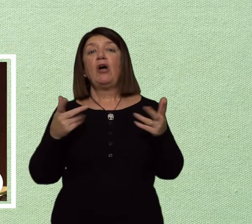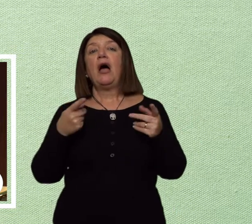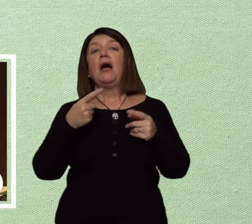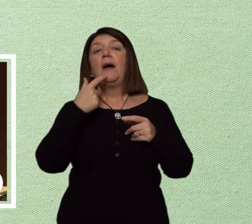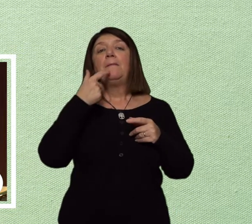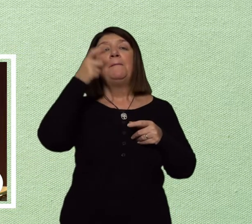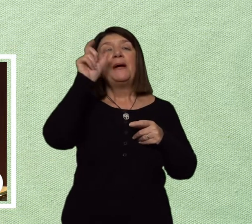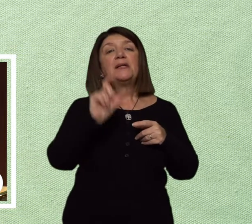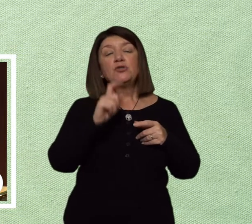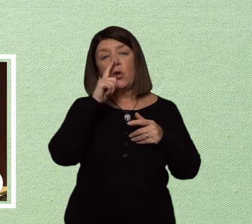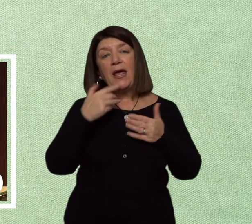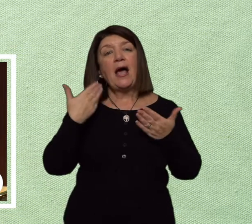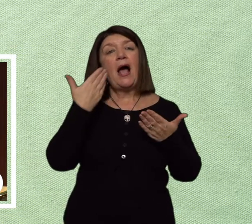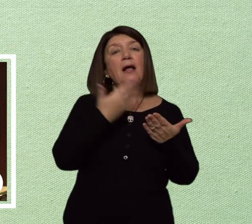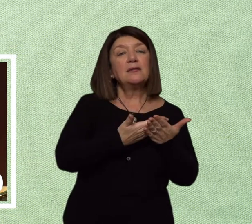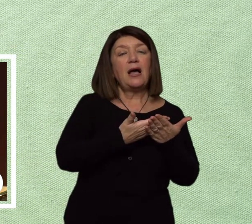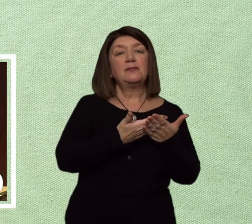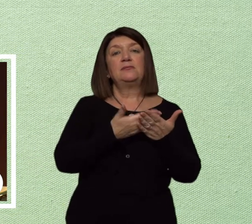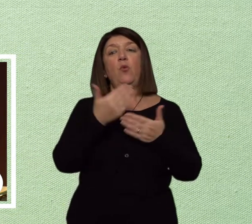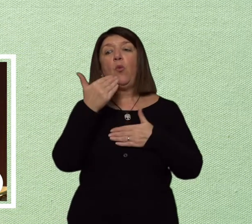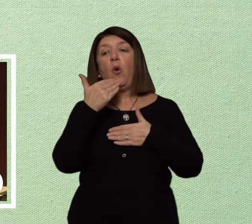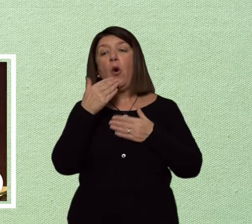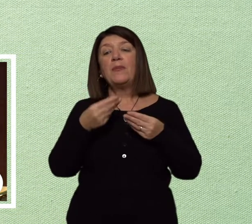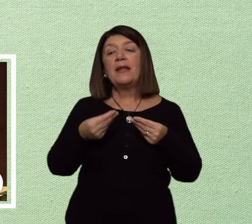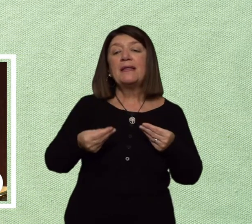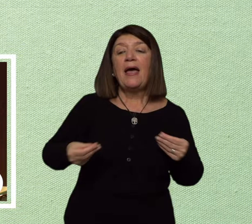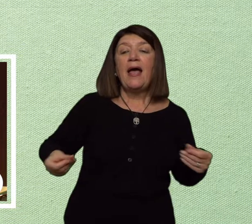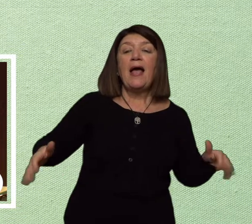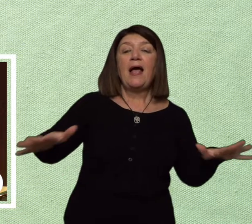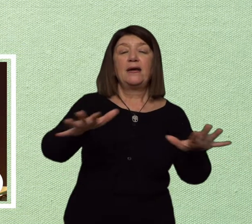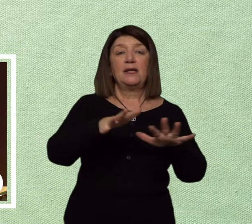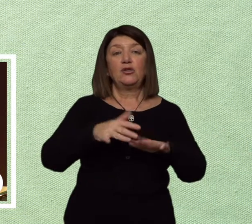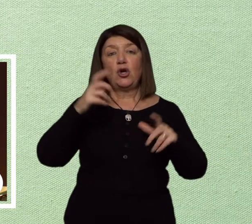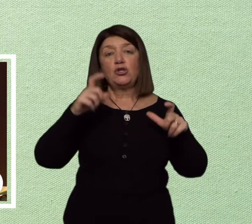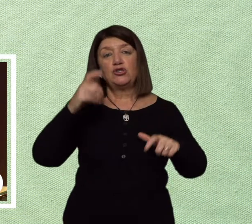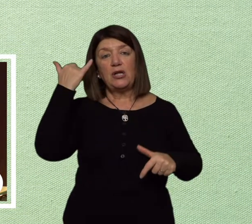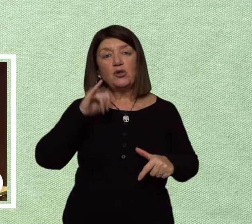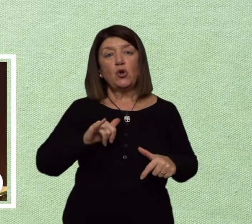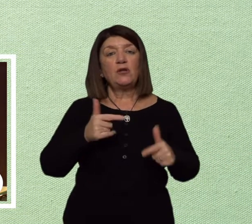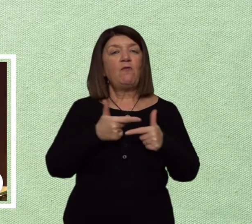del territorio del nostro territorio di Torino sono un po' più fortunati rispetto ad altri perché